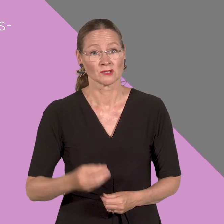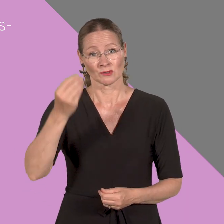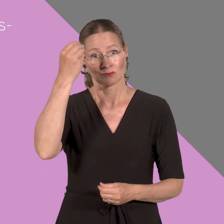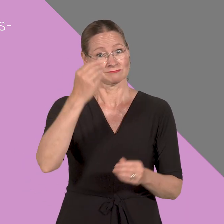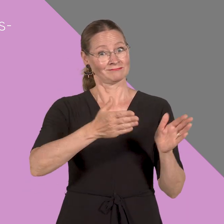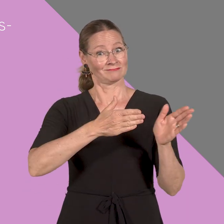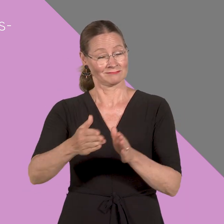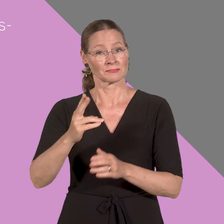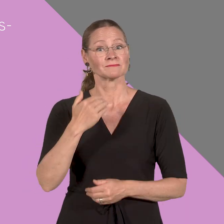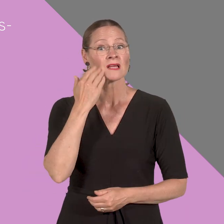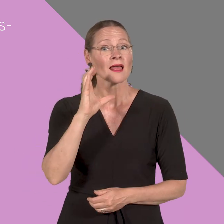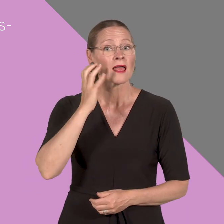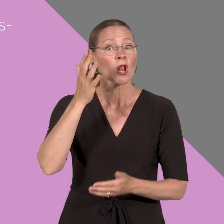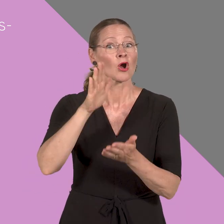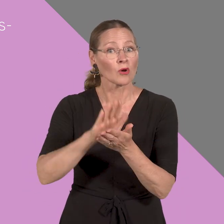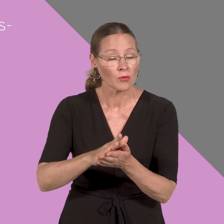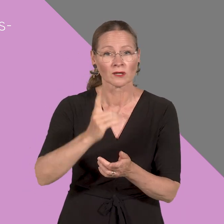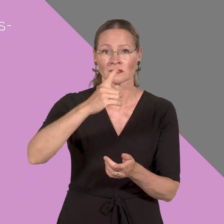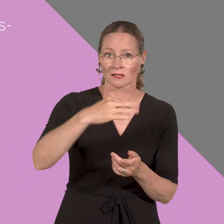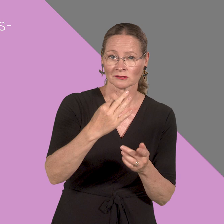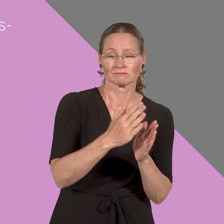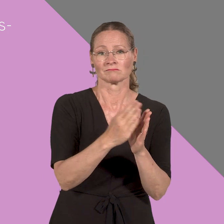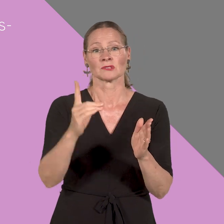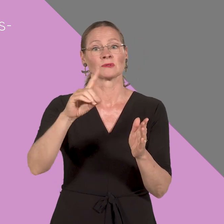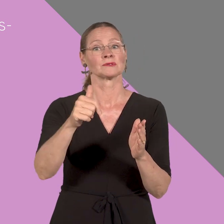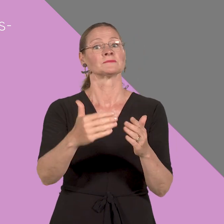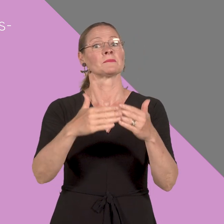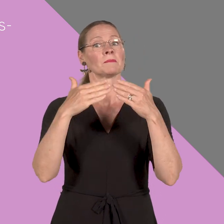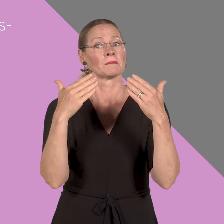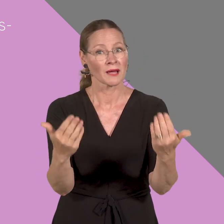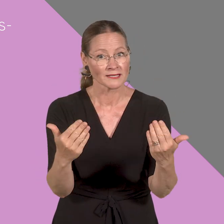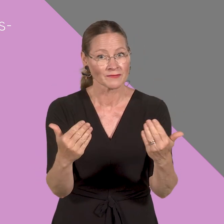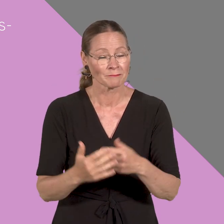Kurssi järjestetään 18.–19.8.2023.